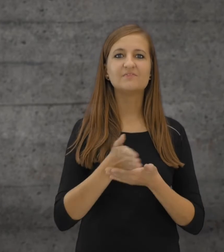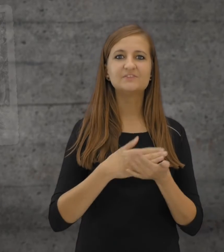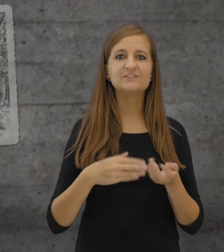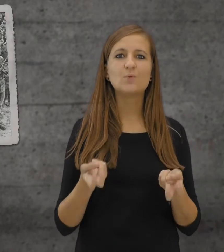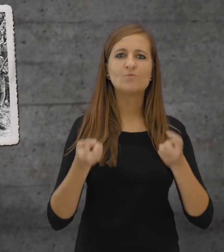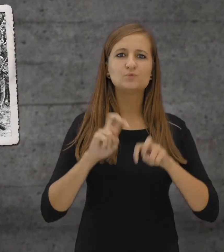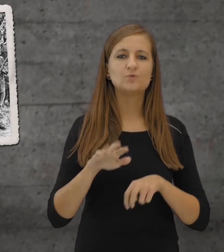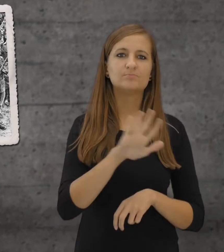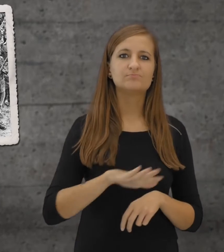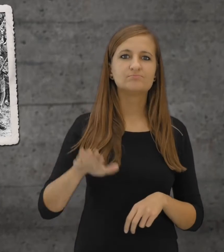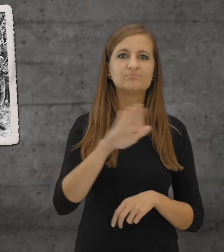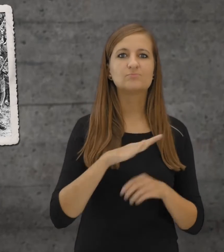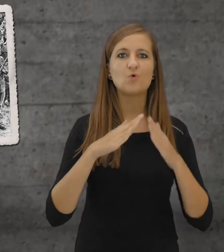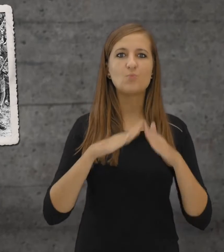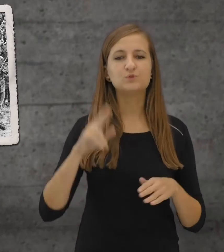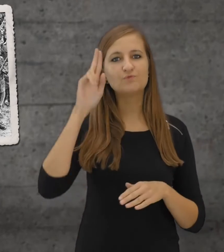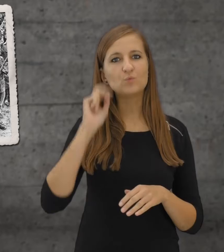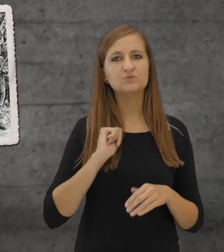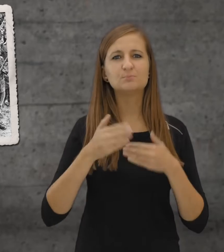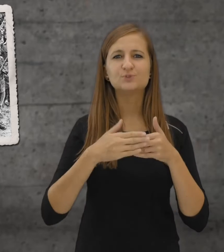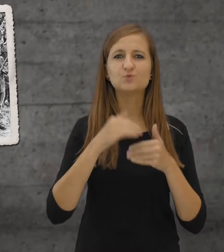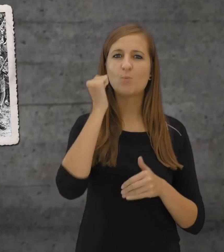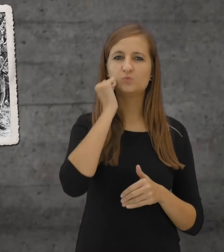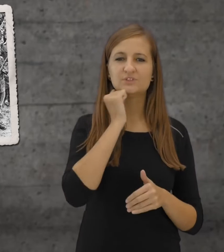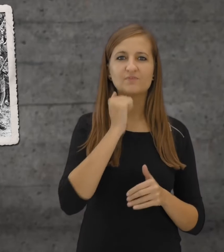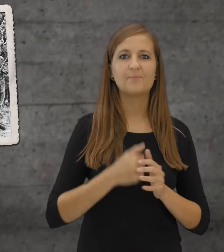Dywizja była tworzona w obozie wojskowym niedaleko Moskwy.